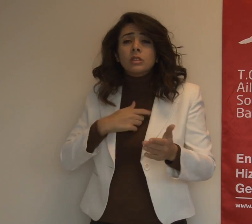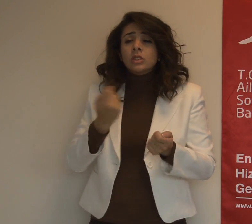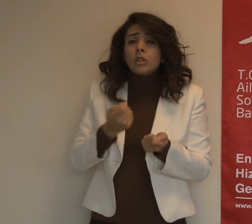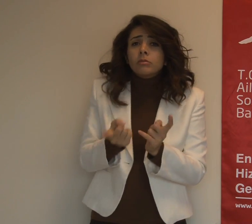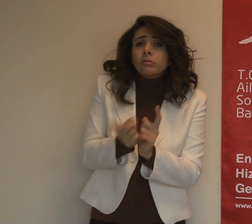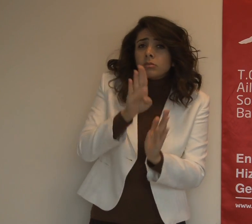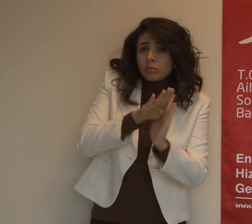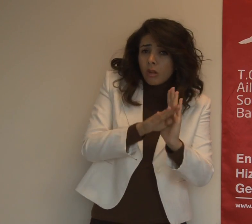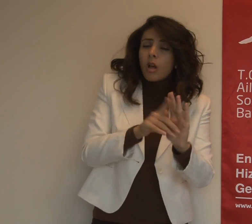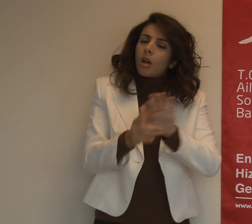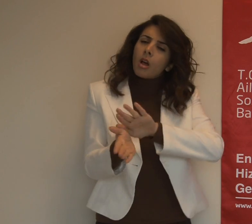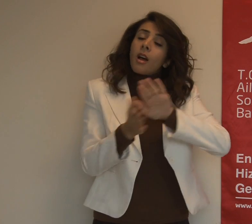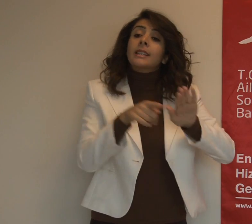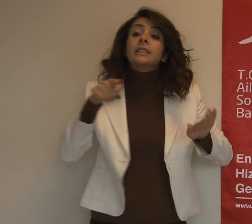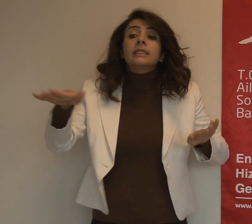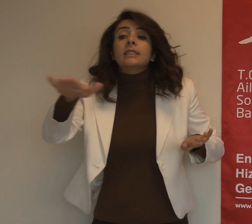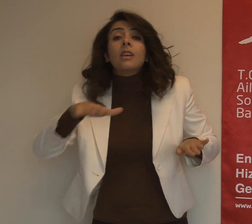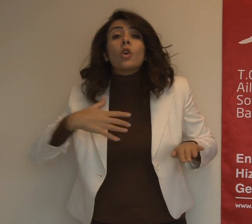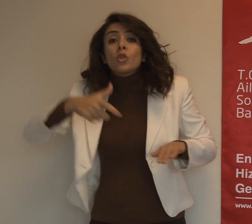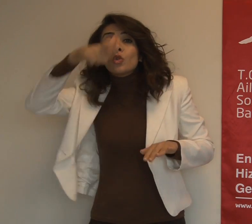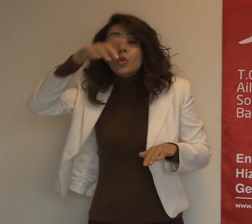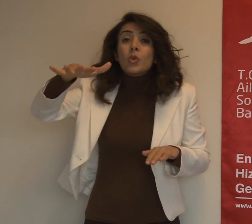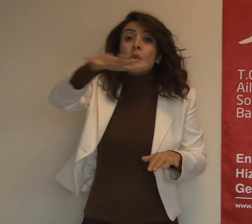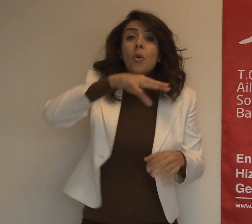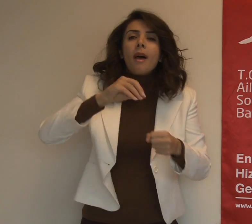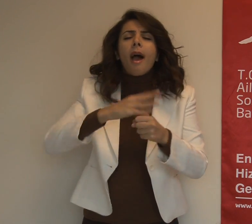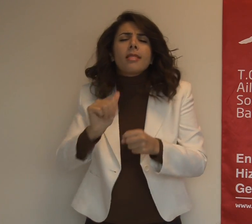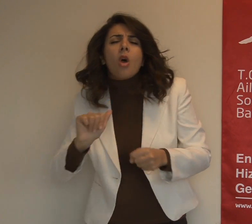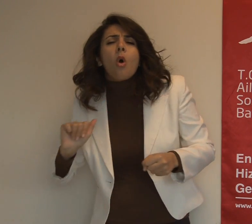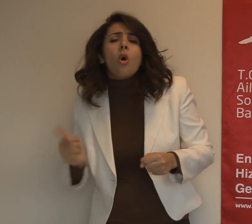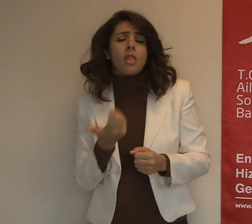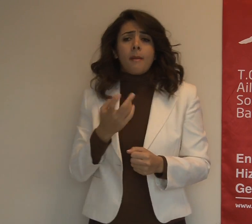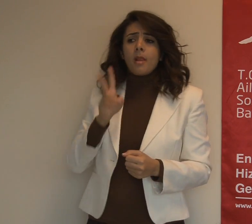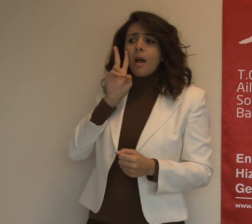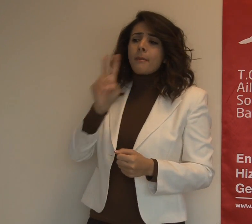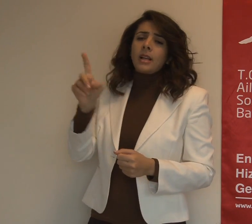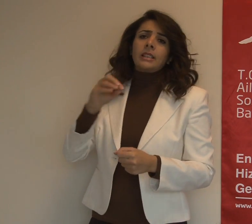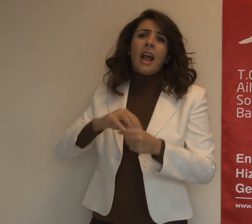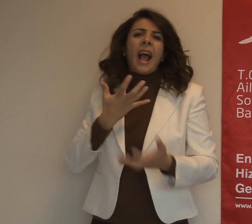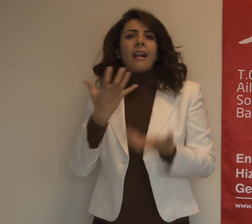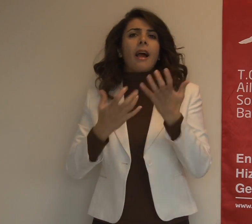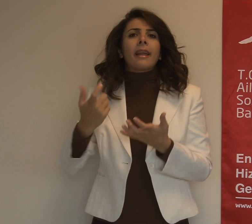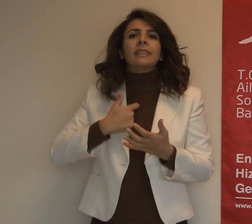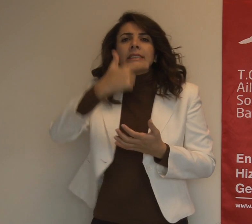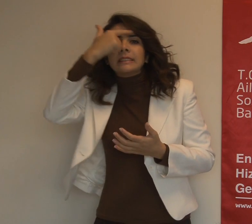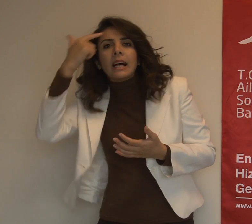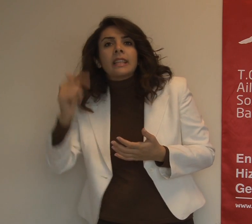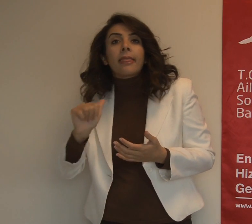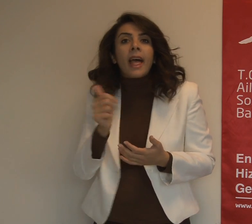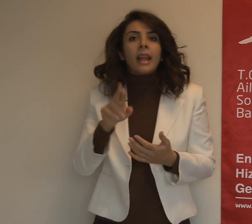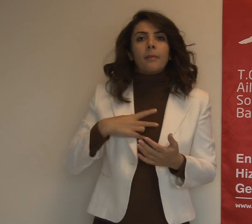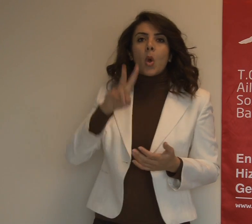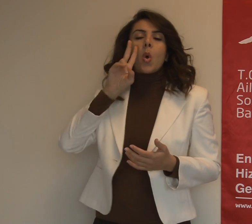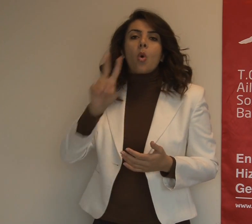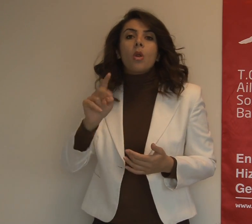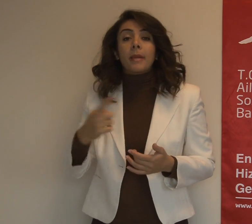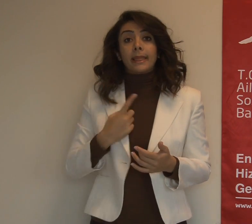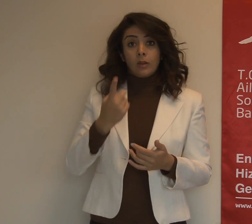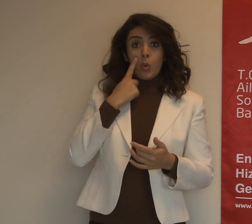"Bütün bunların yanında biz sizleri ülkemizin en önemli kaynakları arasında görüyoruz.